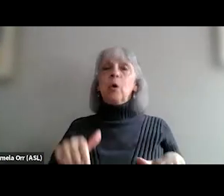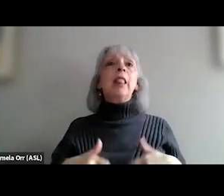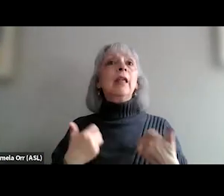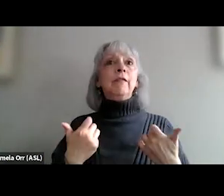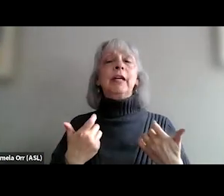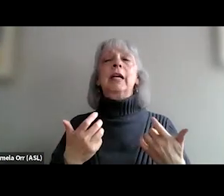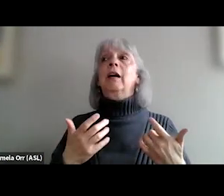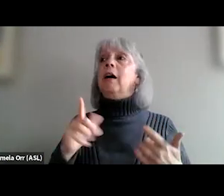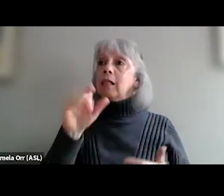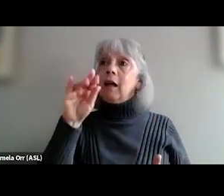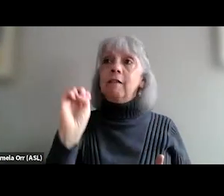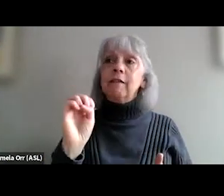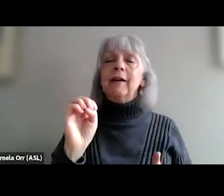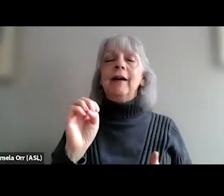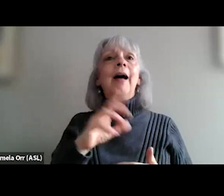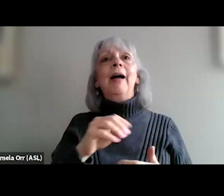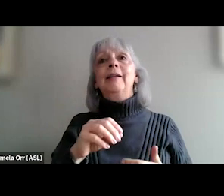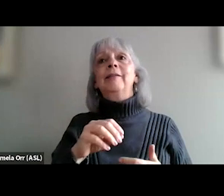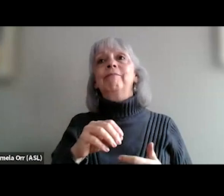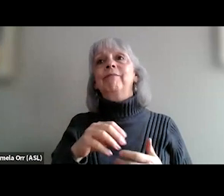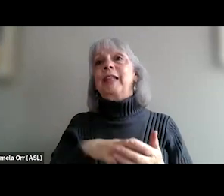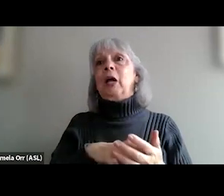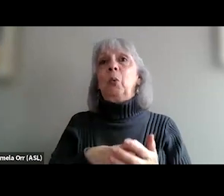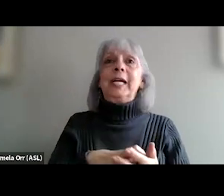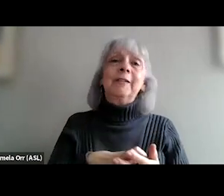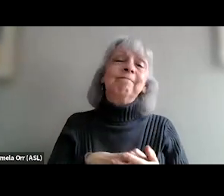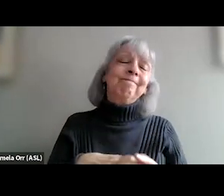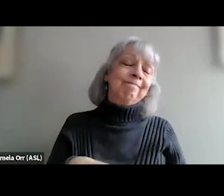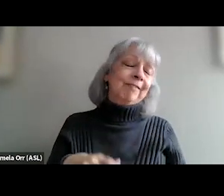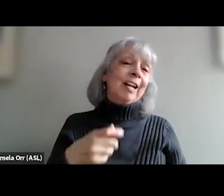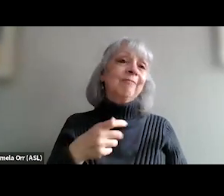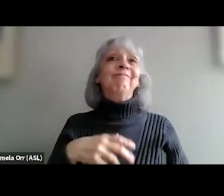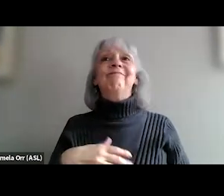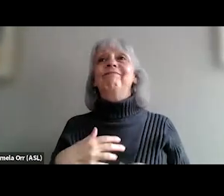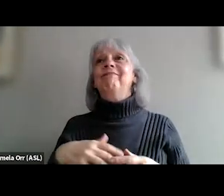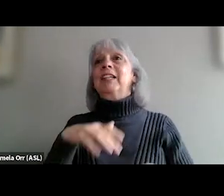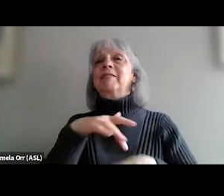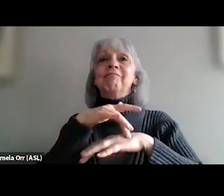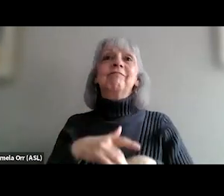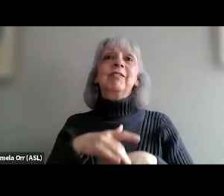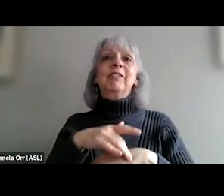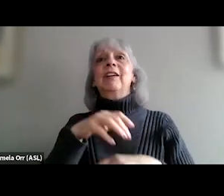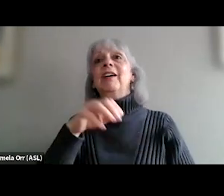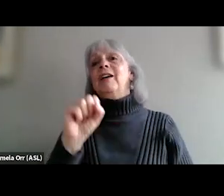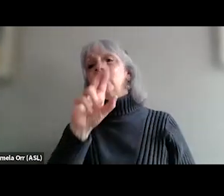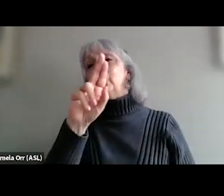y sucumbieron a un trastorno por uso de drogas. ¿Qué les diré?